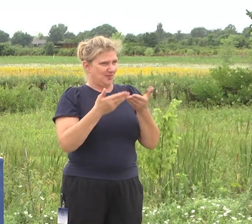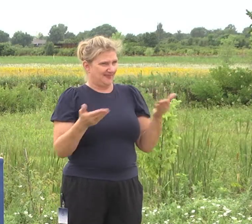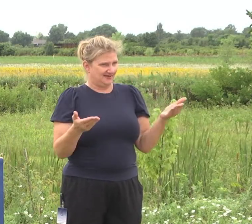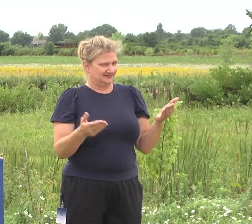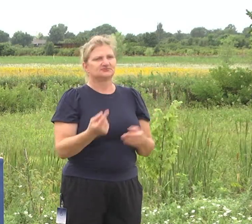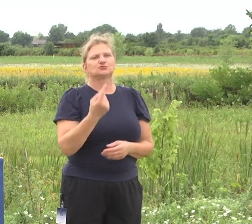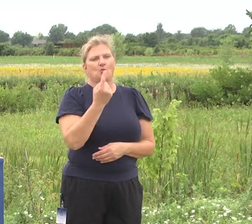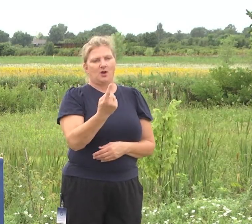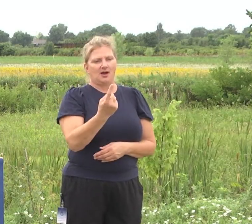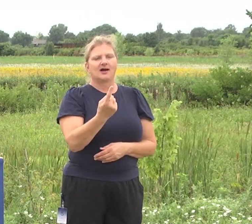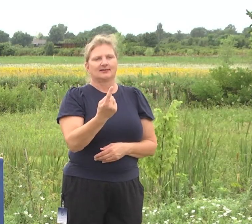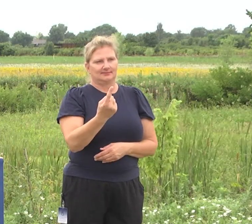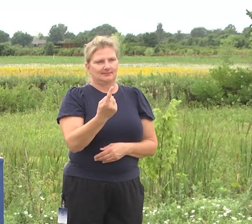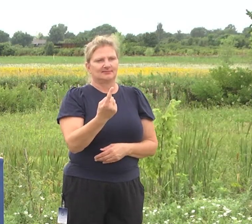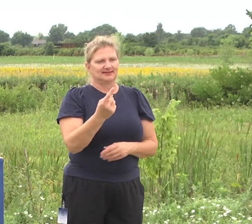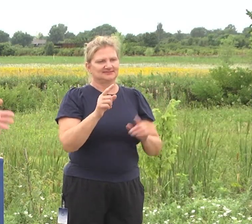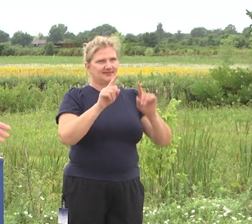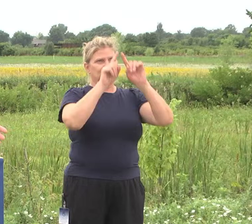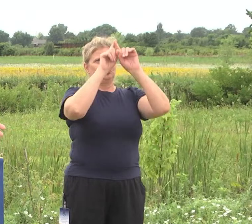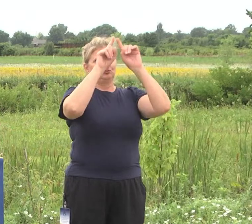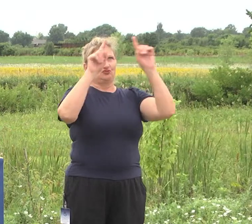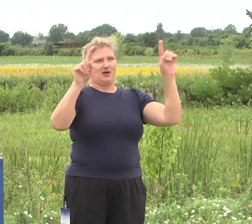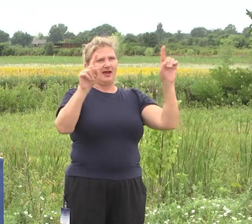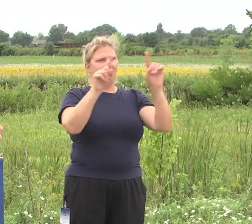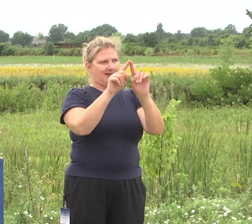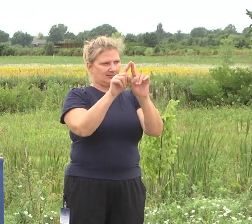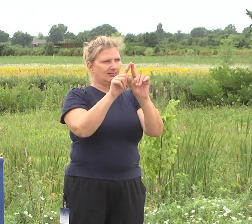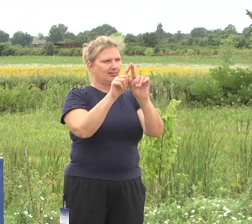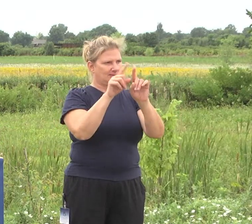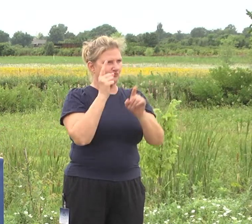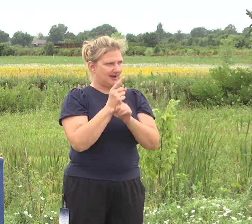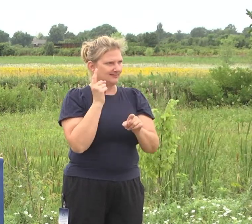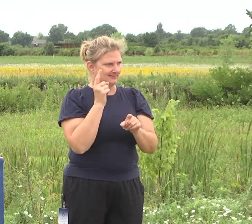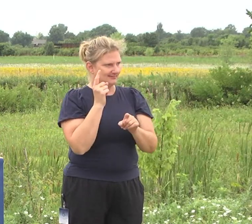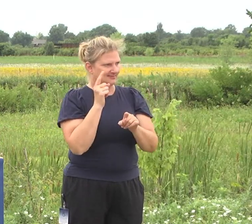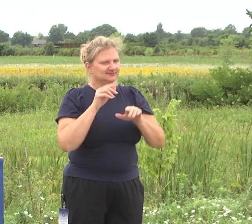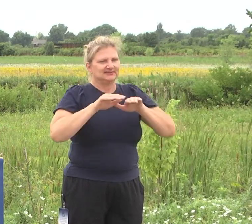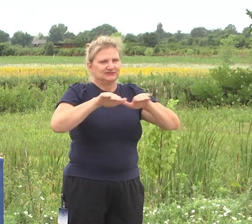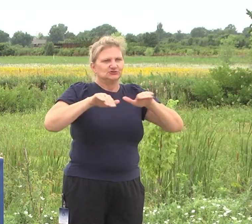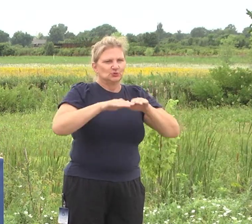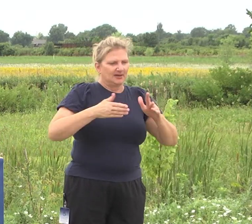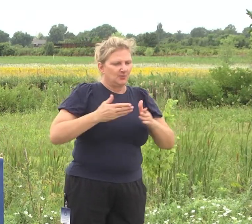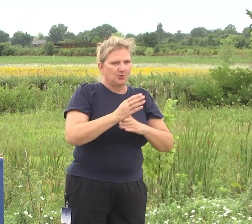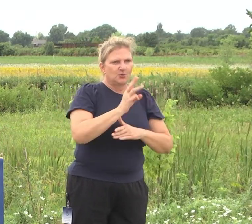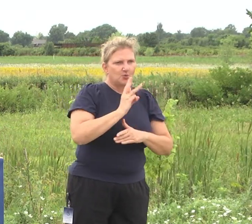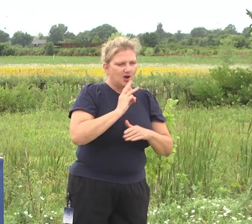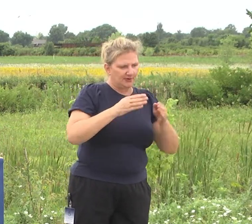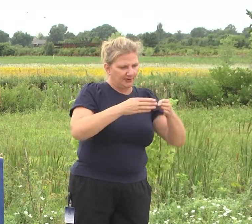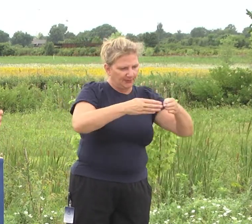A medida que las aves vuelan o las olas se forman en el agua, y cómo se forman otras